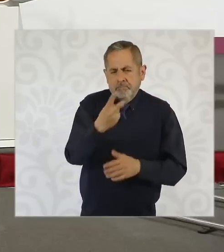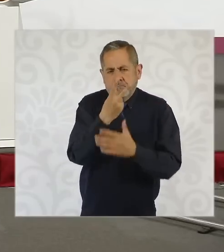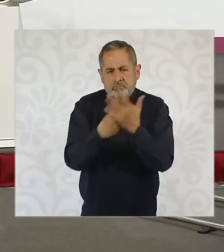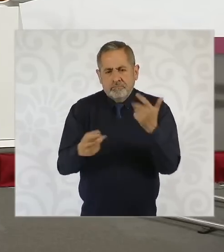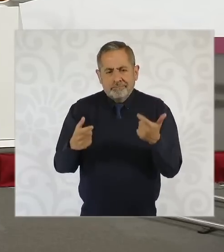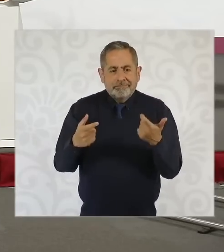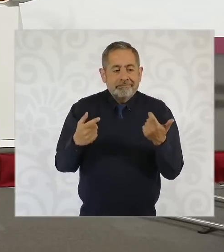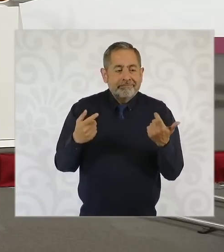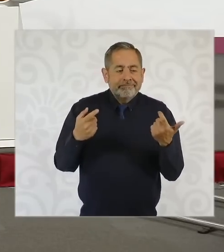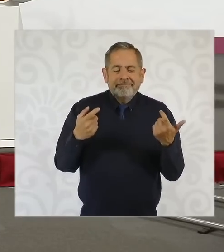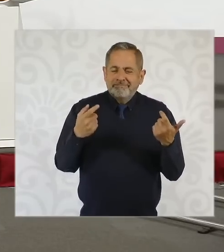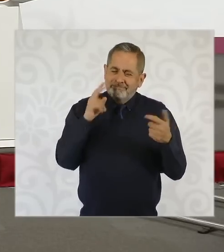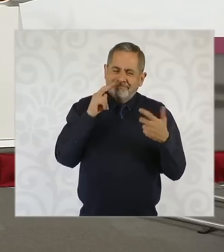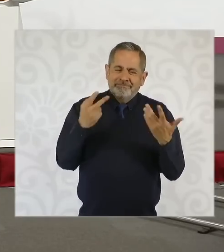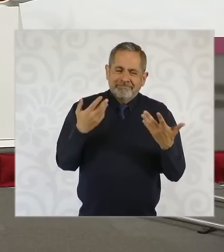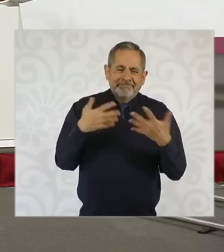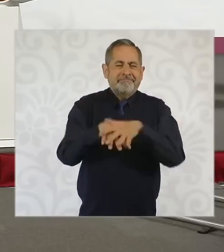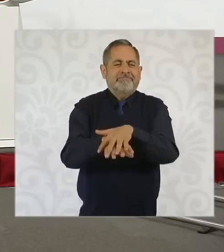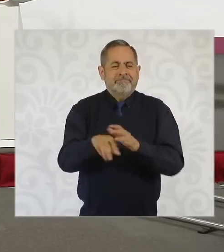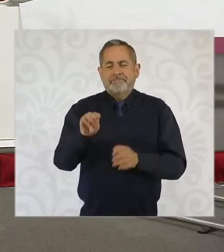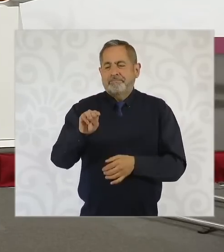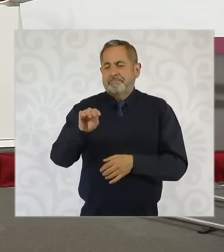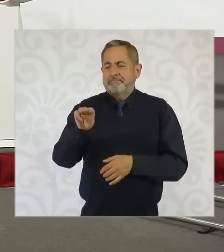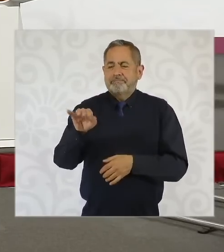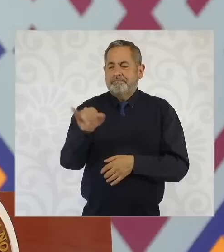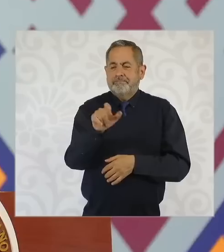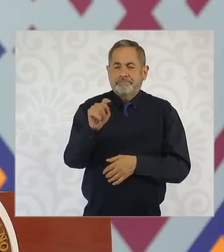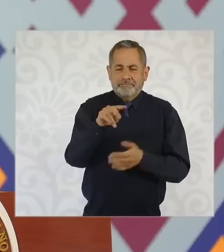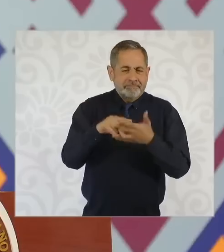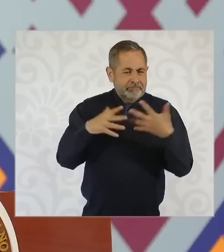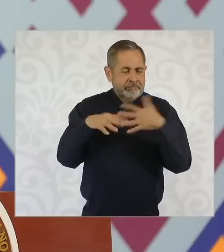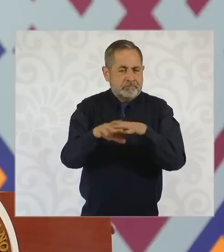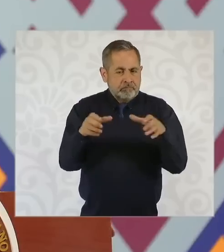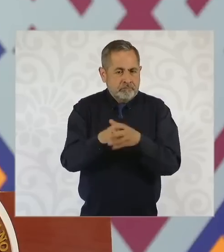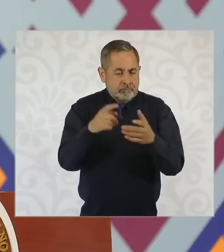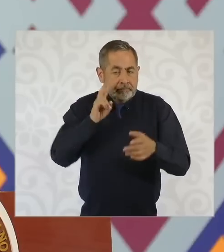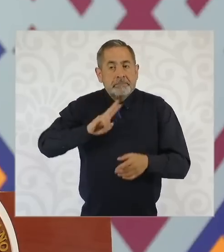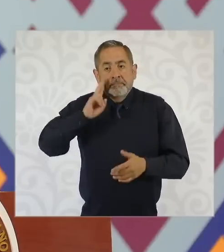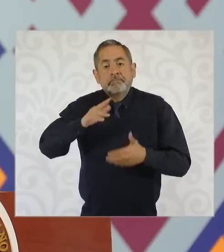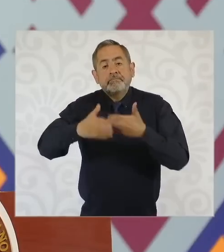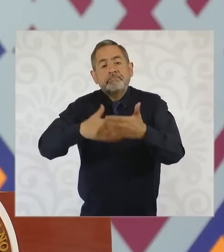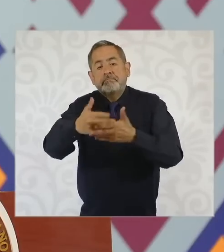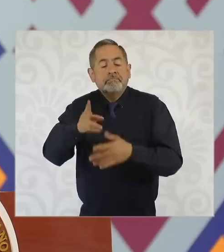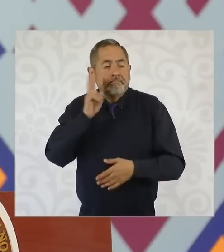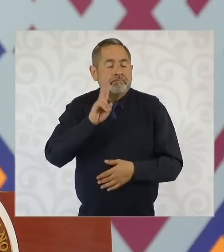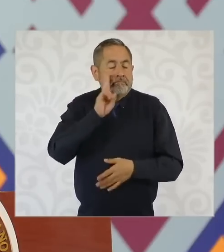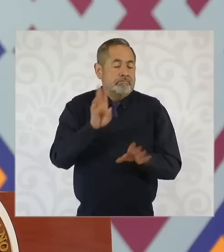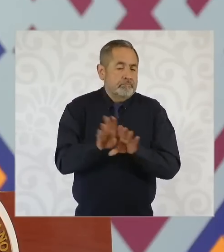vamos teniendo resultados y en la medida que visualicemos algo que no hoy presenté